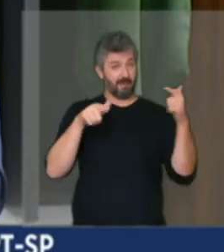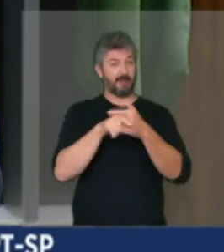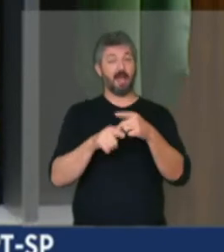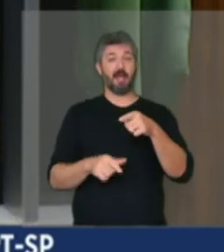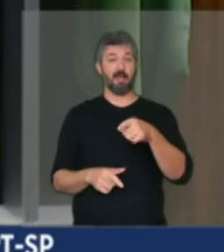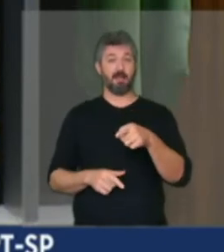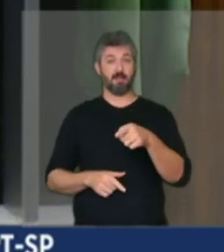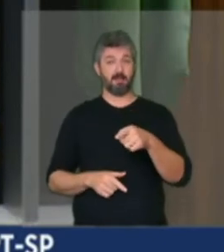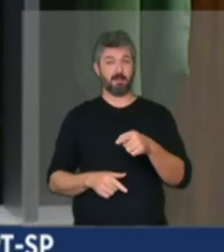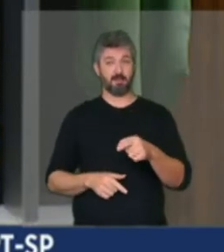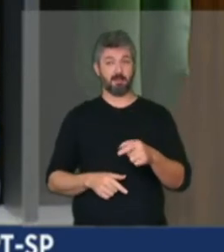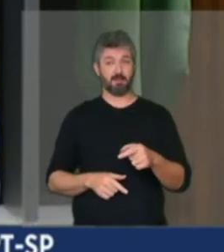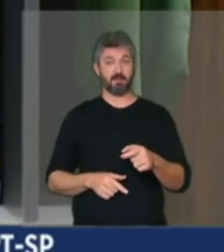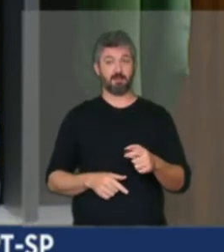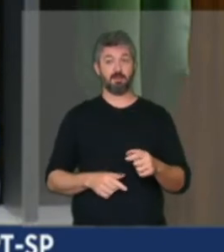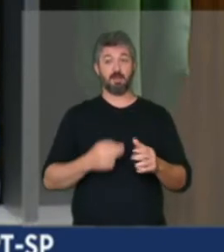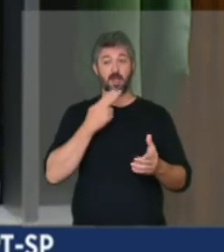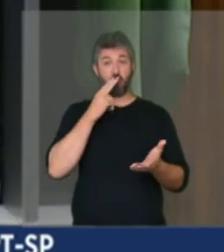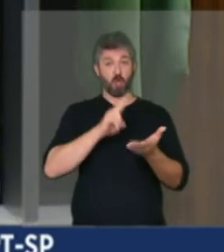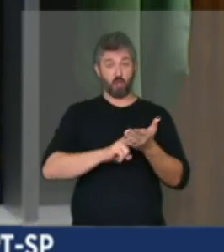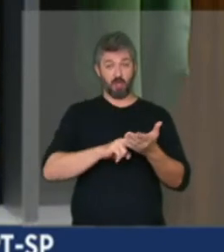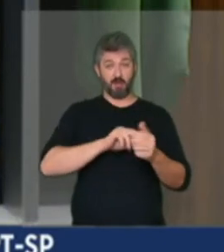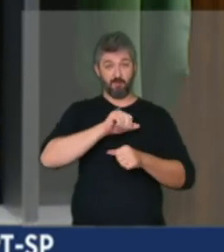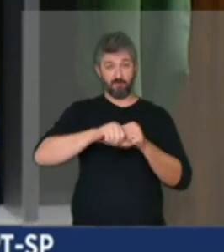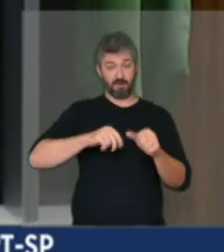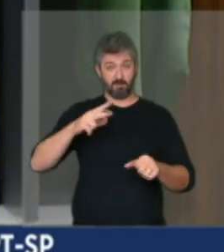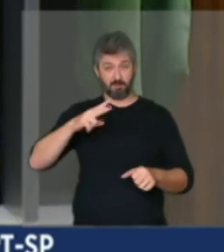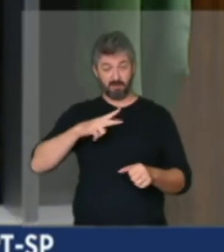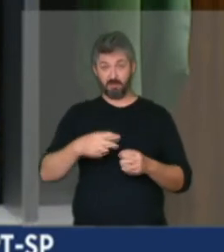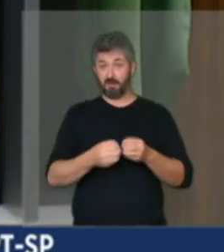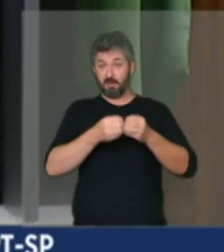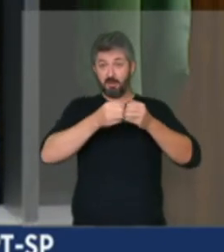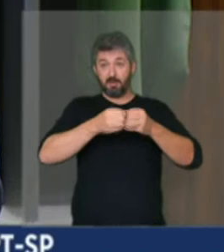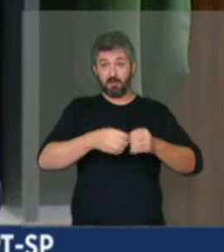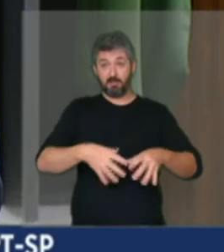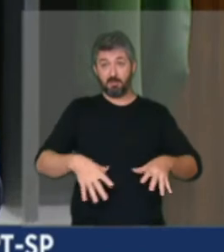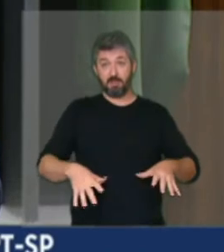CORREIOS PRIVATIZADOS VAI PREJUDICAR OS EMPRESÁRIOS BRASILEIROS. O PEQUENO E O MÉDIO EMPRESÁRIO QUE TEM QUE